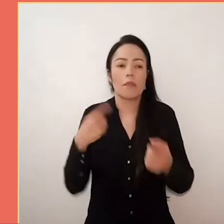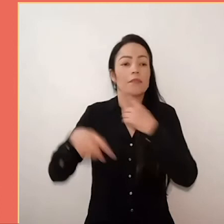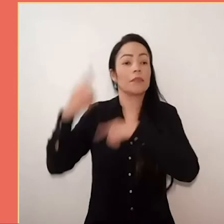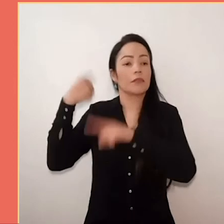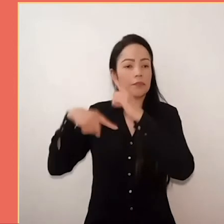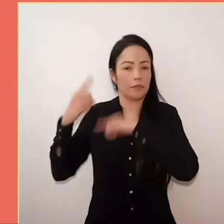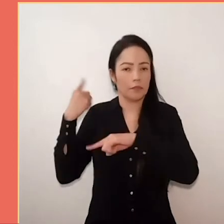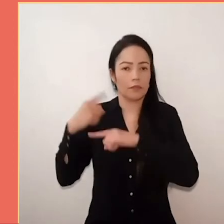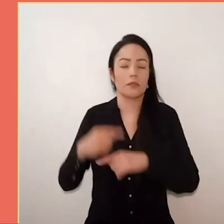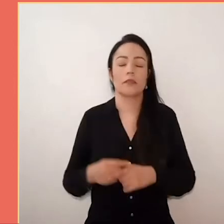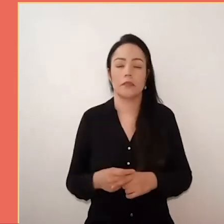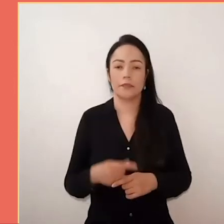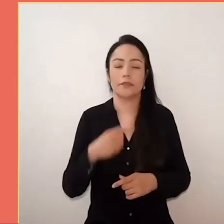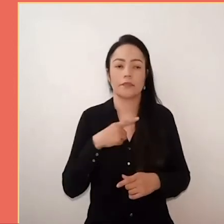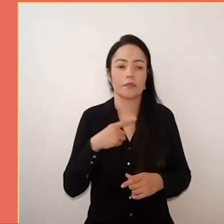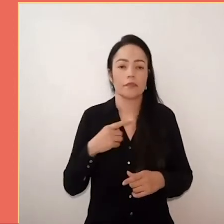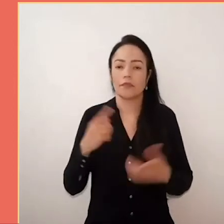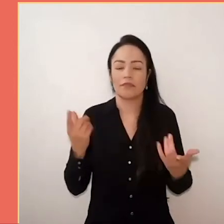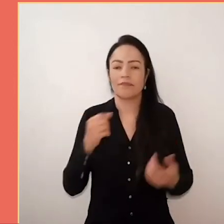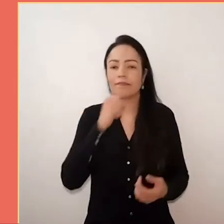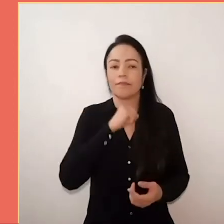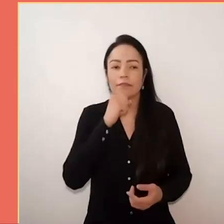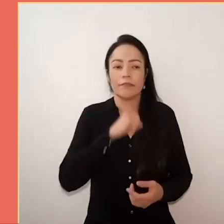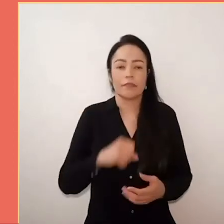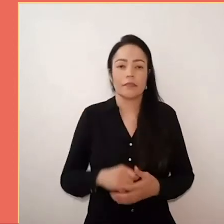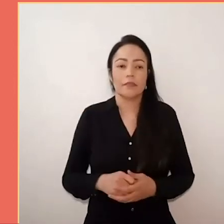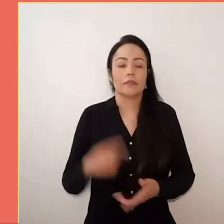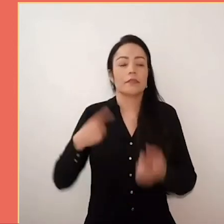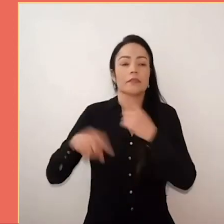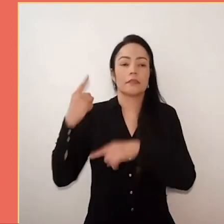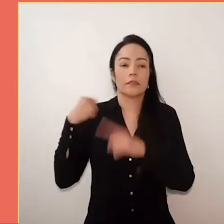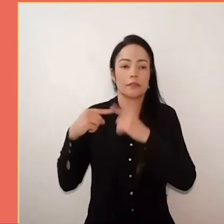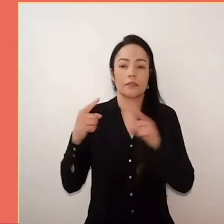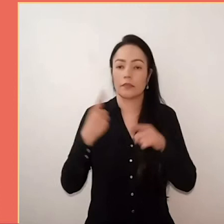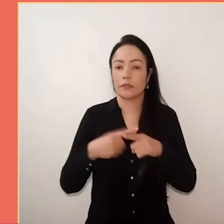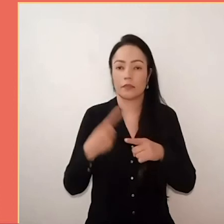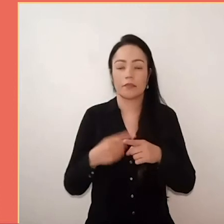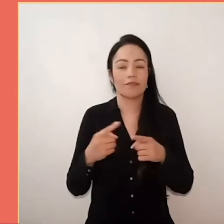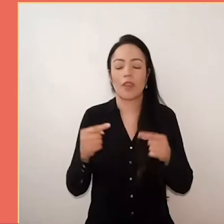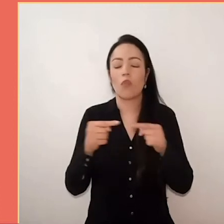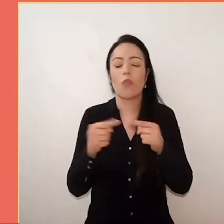no sentido ultrapassado. E é retrógrado porque é inadequado para explicar o mundo presente